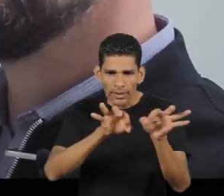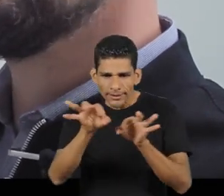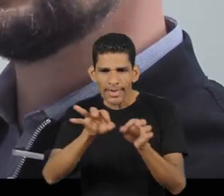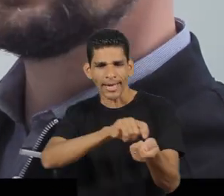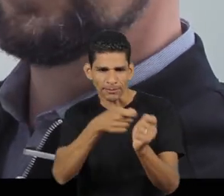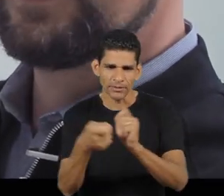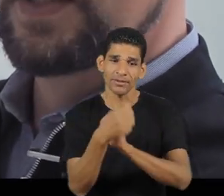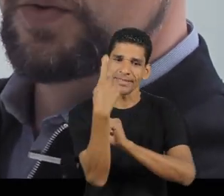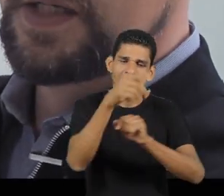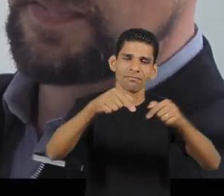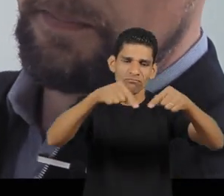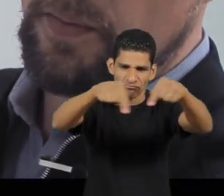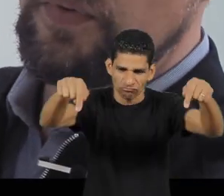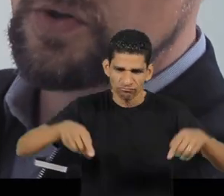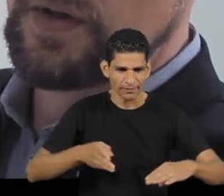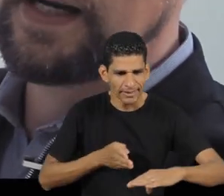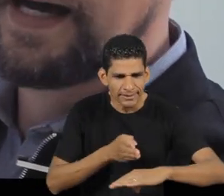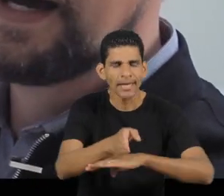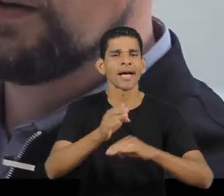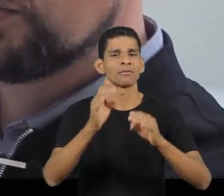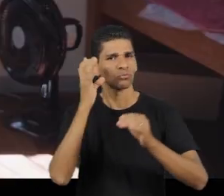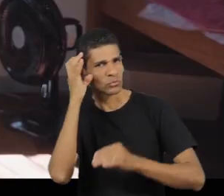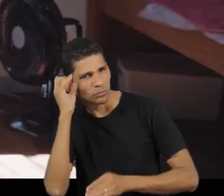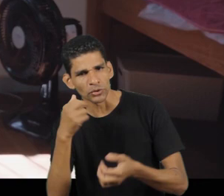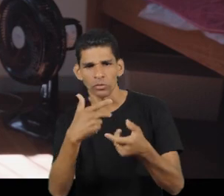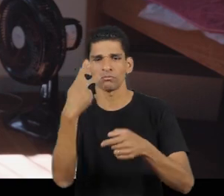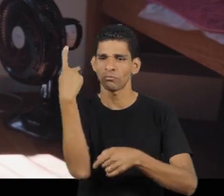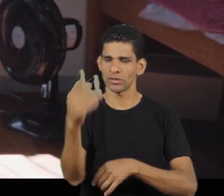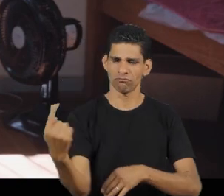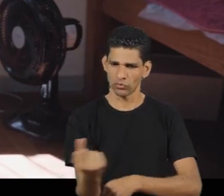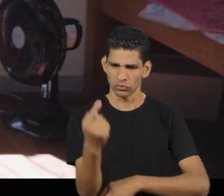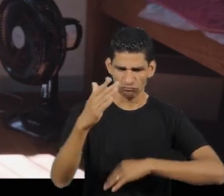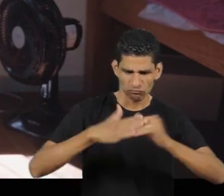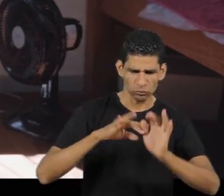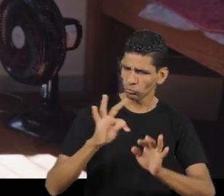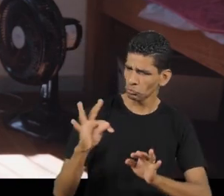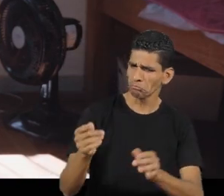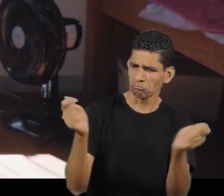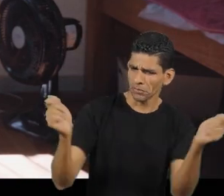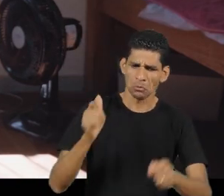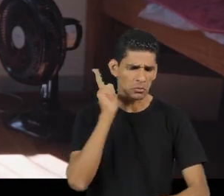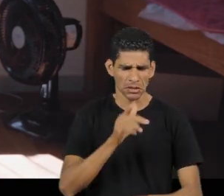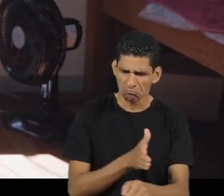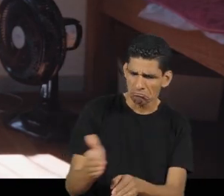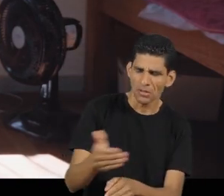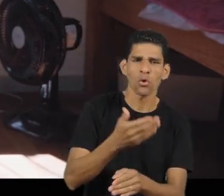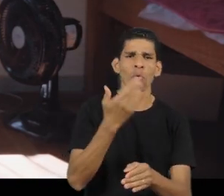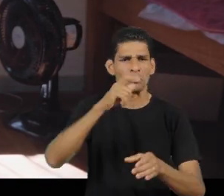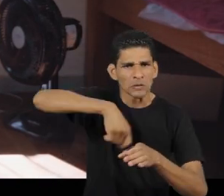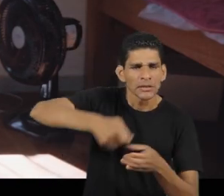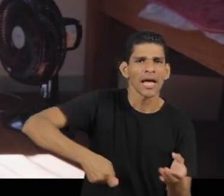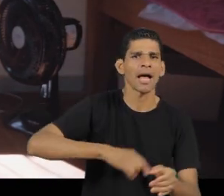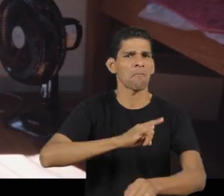mais de adaptações para proporcionar autonomia quase que total dele dentro da unidade.